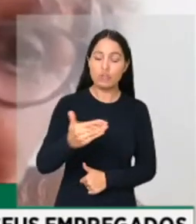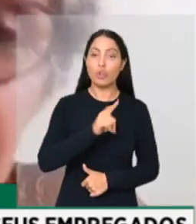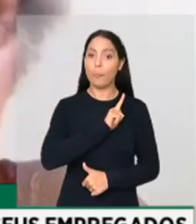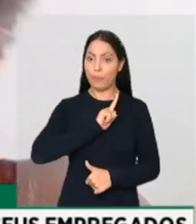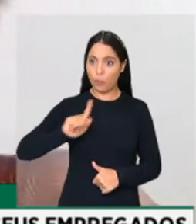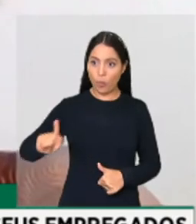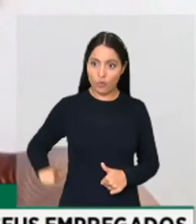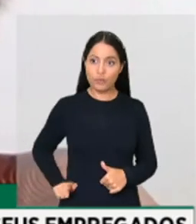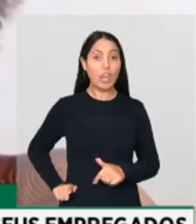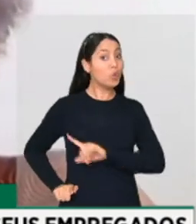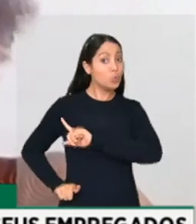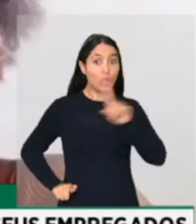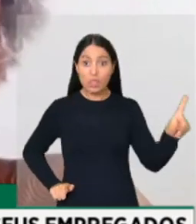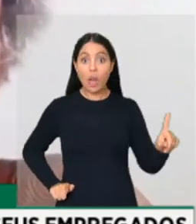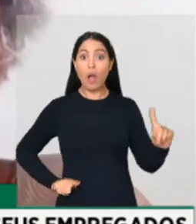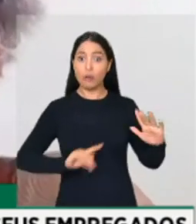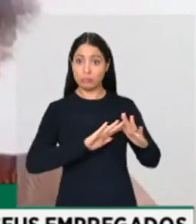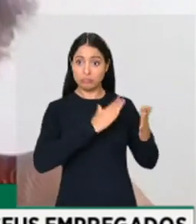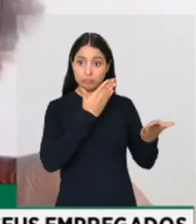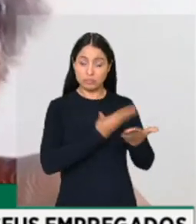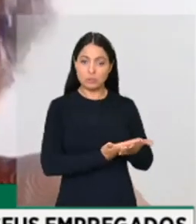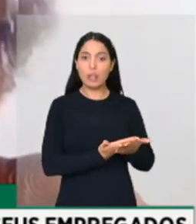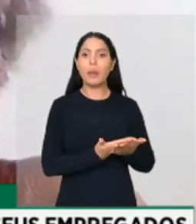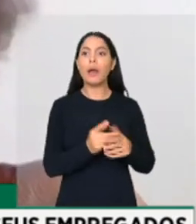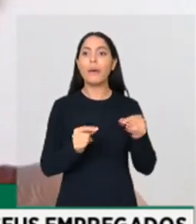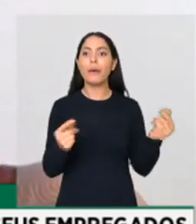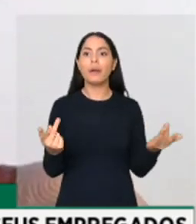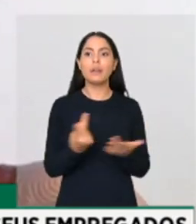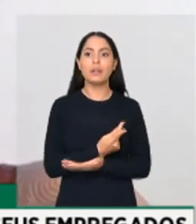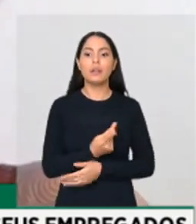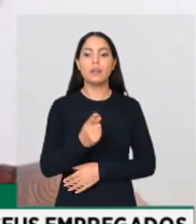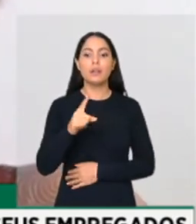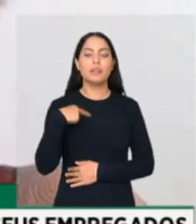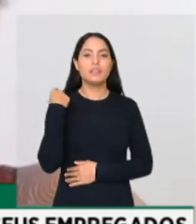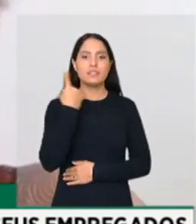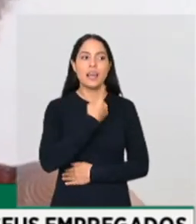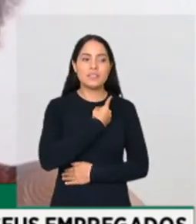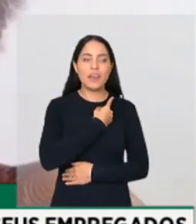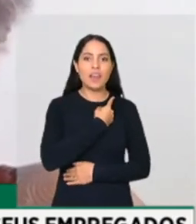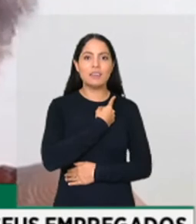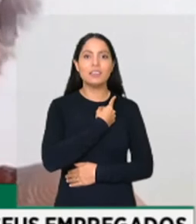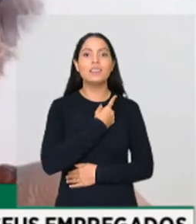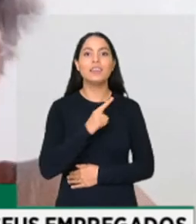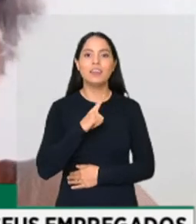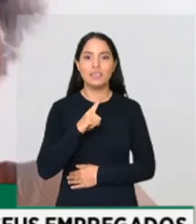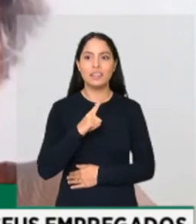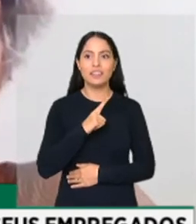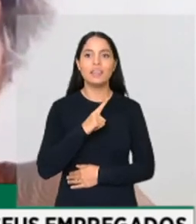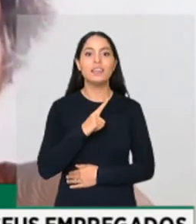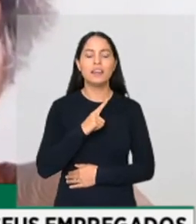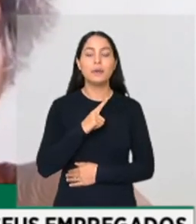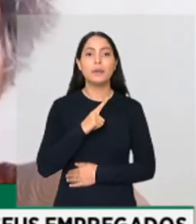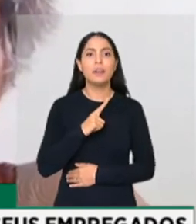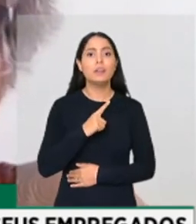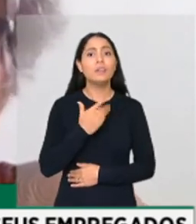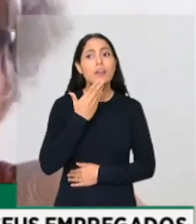GOVERNO FEZ TODO UM ESFORÇO PARA PODER CASSAR ESSA LIMINAR. MAS POR QUE PEÇO A PALAVRA? PARA VER A POSSIBILIDADE, PRESIDENTE DE NÓS TERMOS UMA POSIÇÃO, UMA